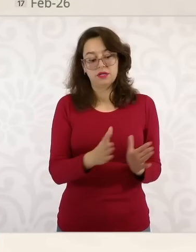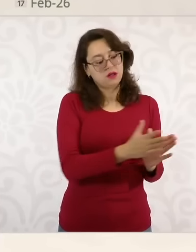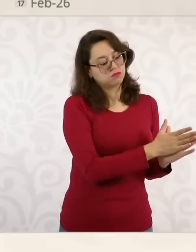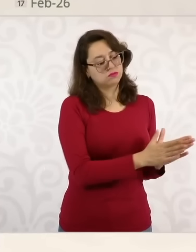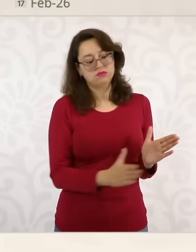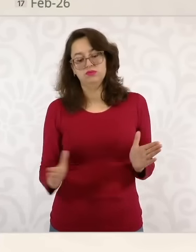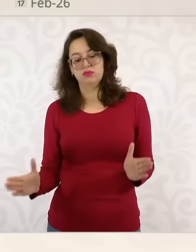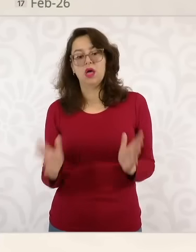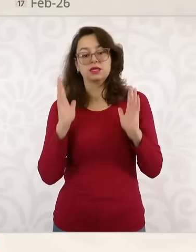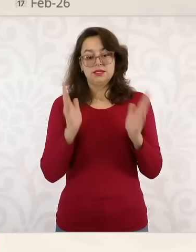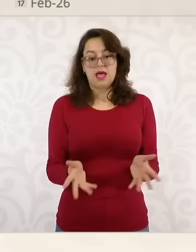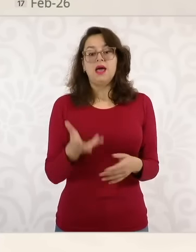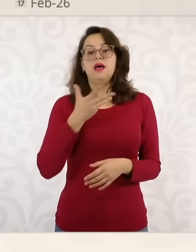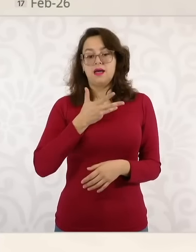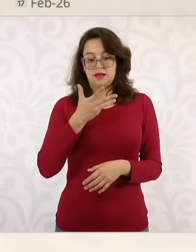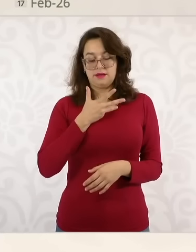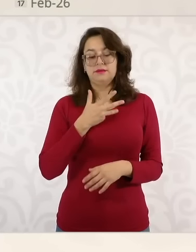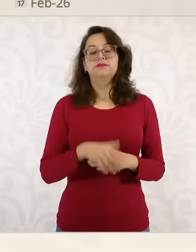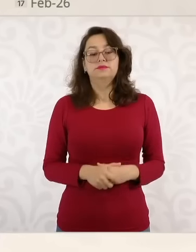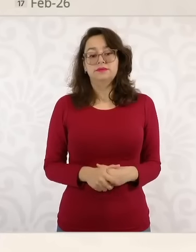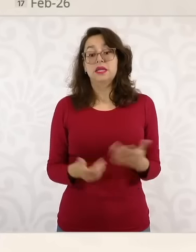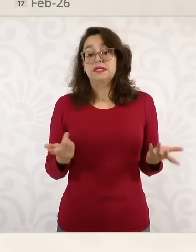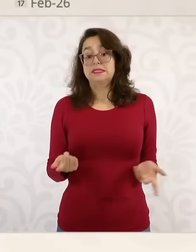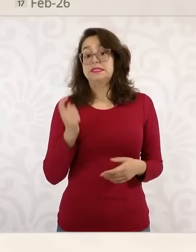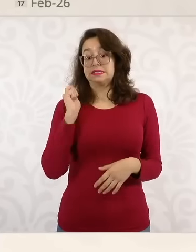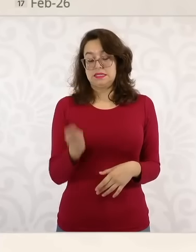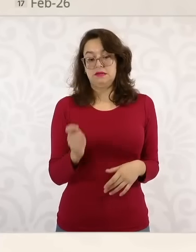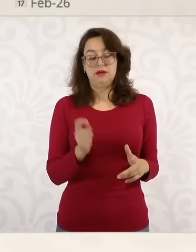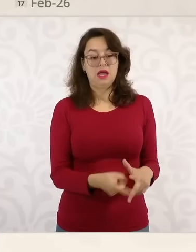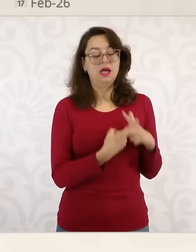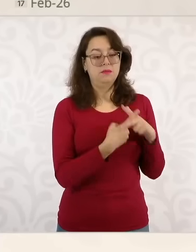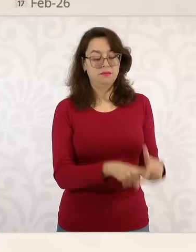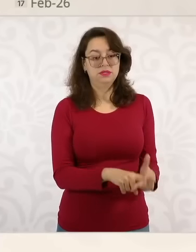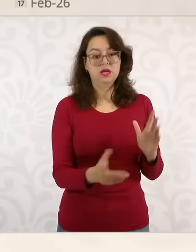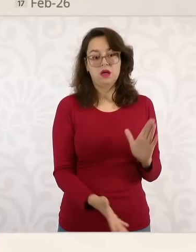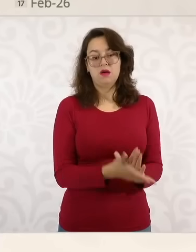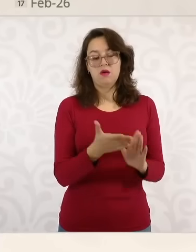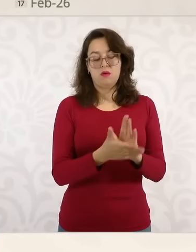que estamos ahí ilustrando, lo que va a permitir el inicio inicio de su construcción en el año de